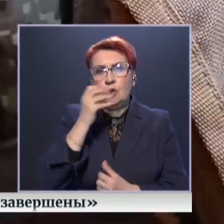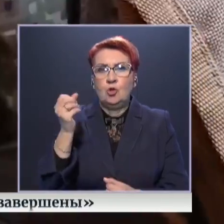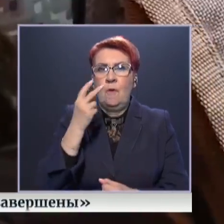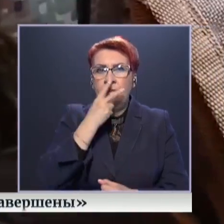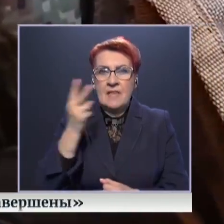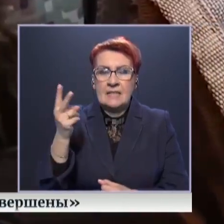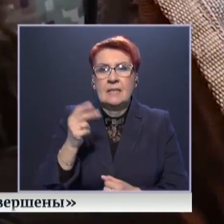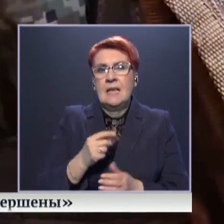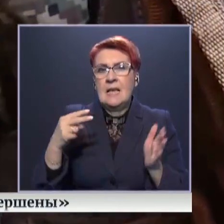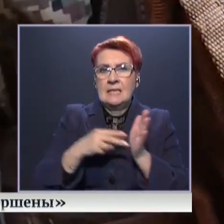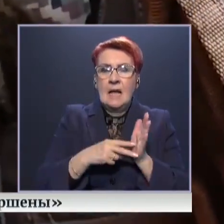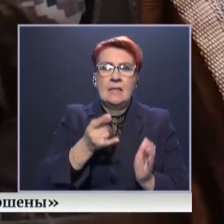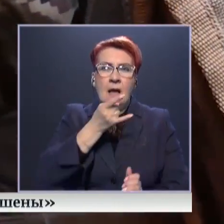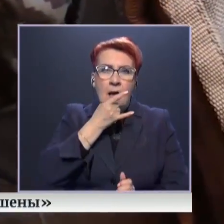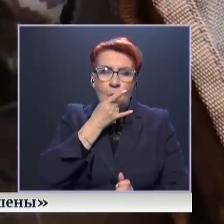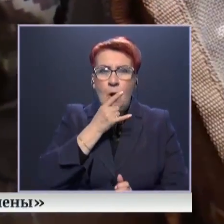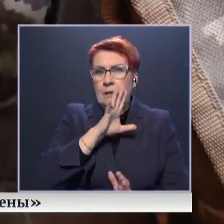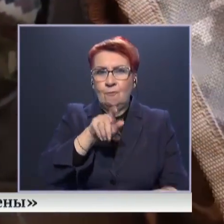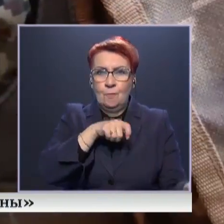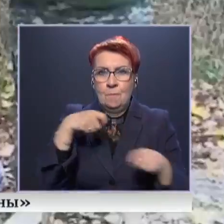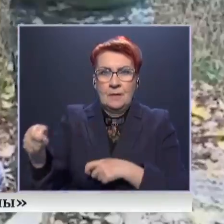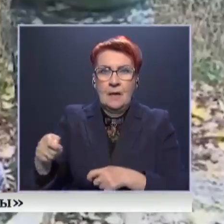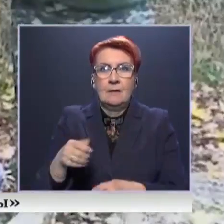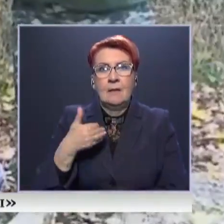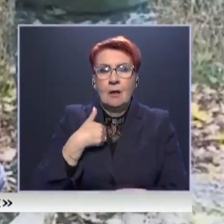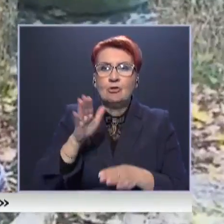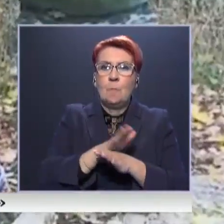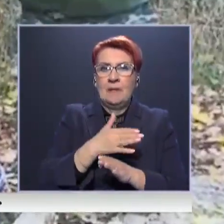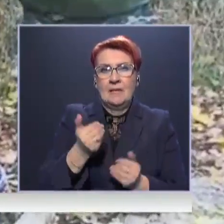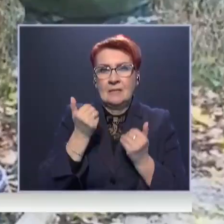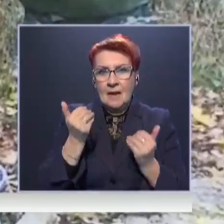устройство и аккумуляторы наше подразделение получил